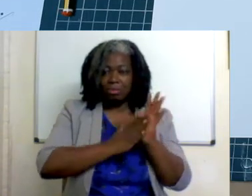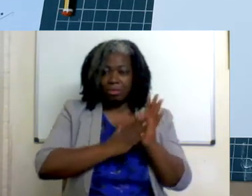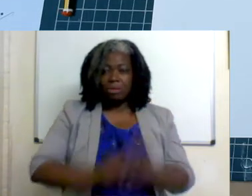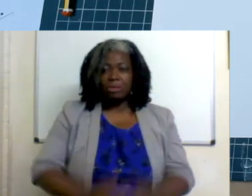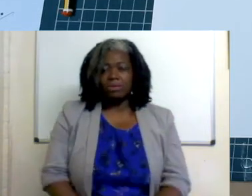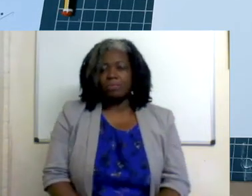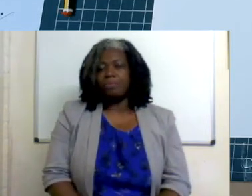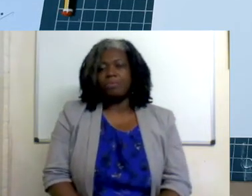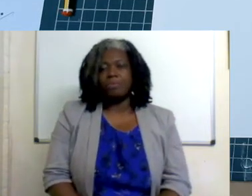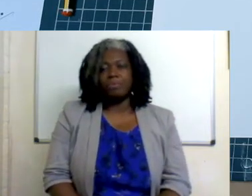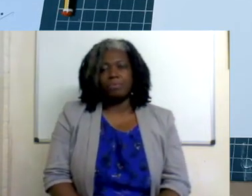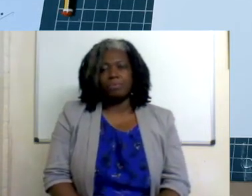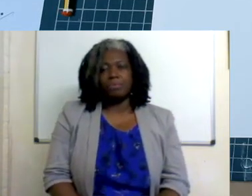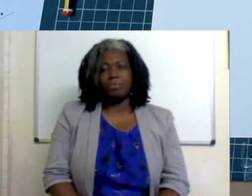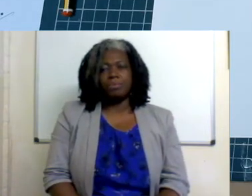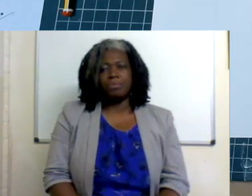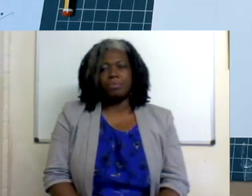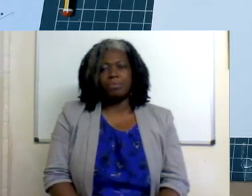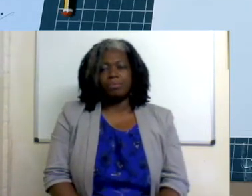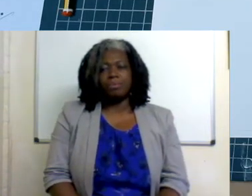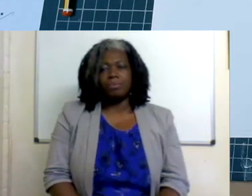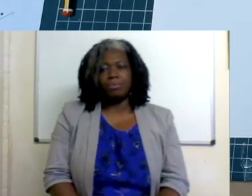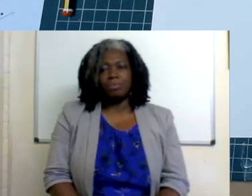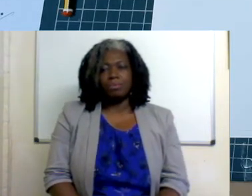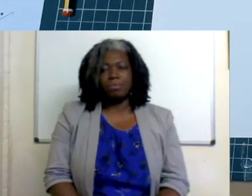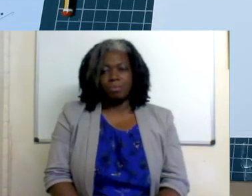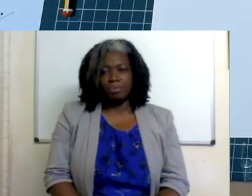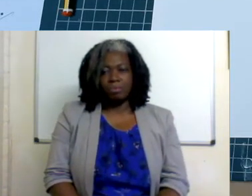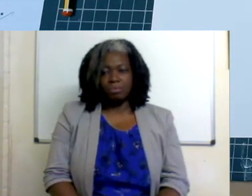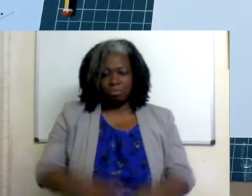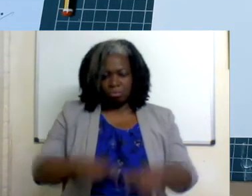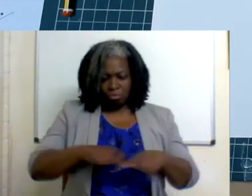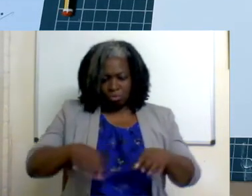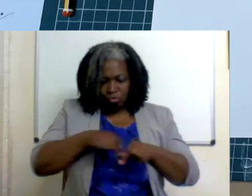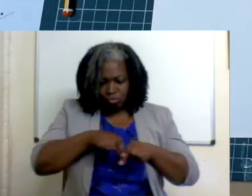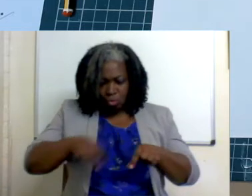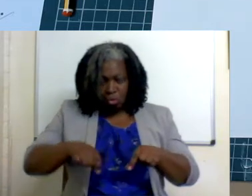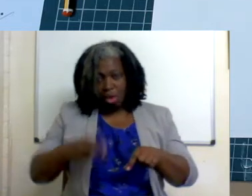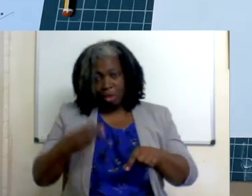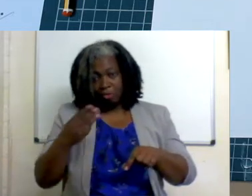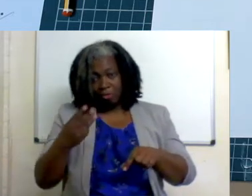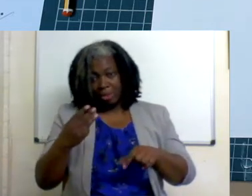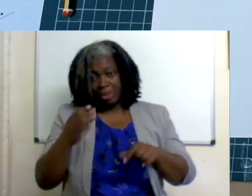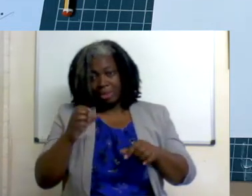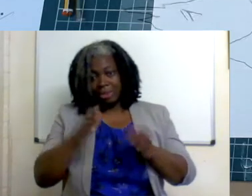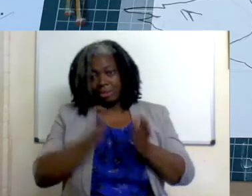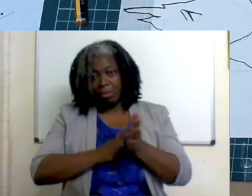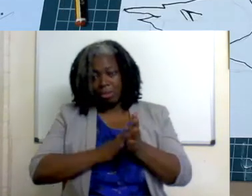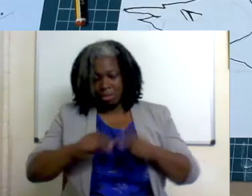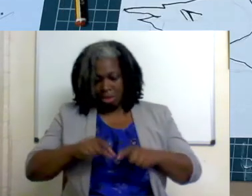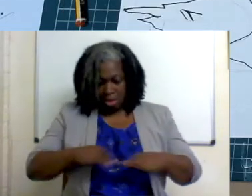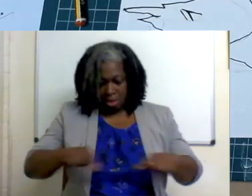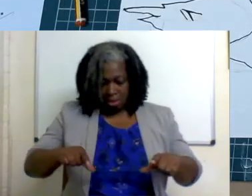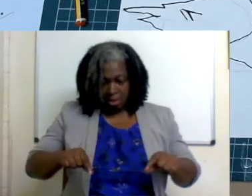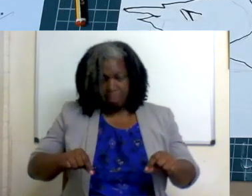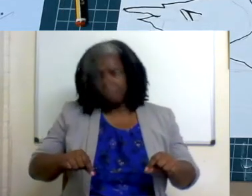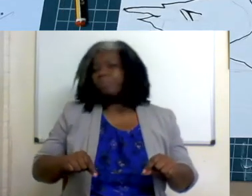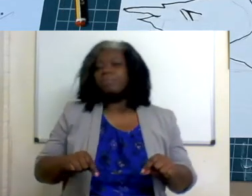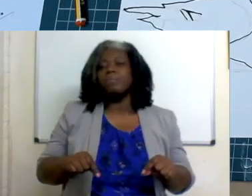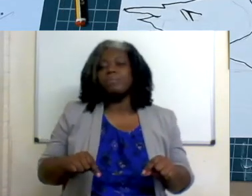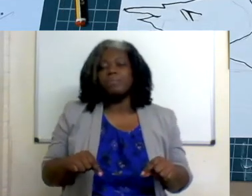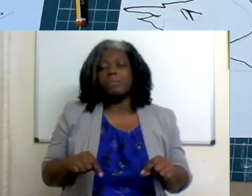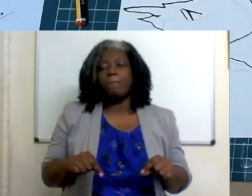jsem misto, abych nakreslil asi 3 centimetrovy obdelnik. Vidite,